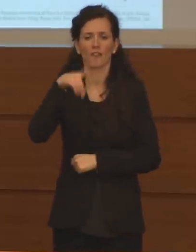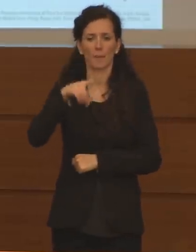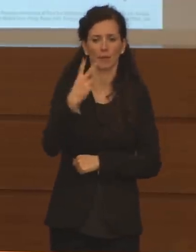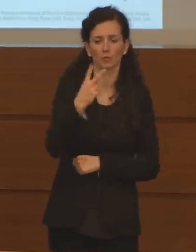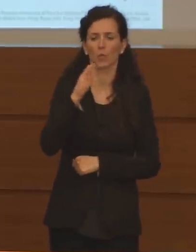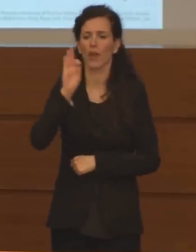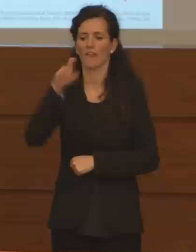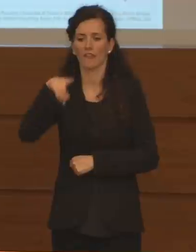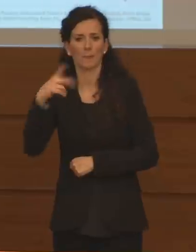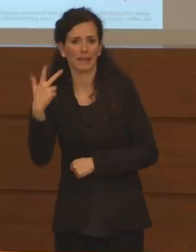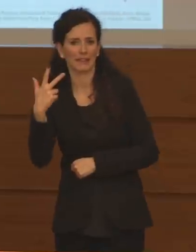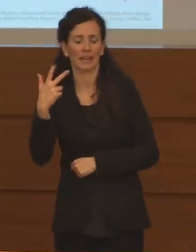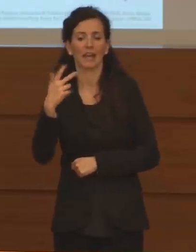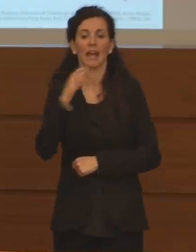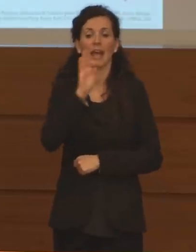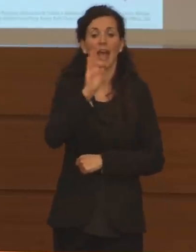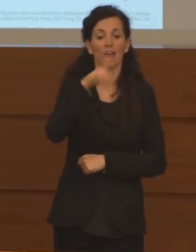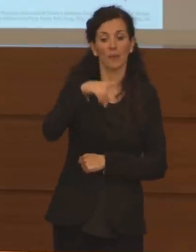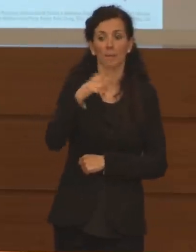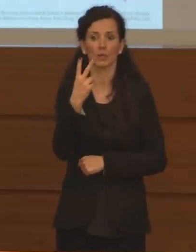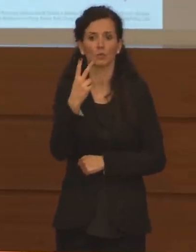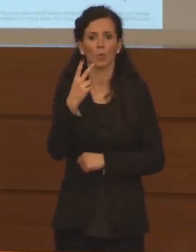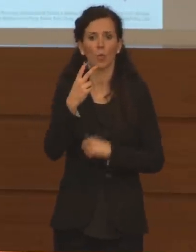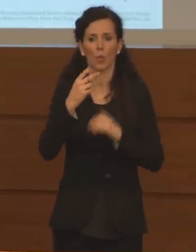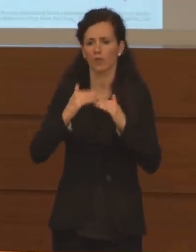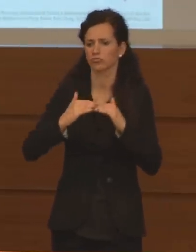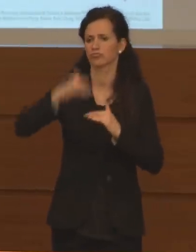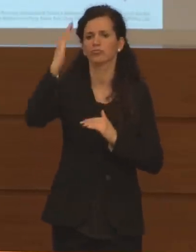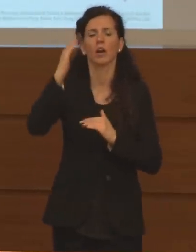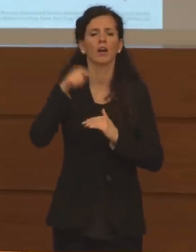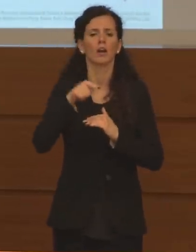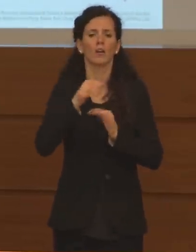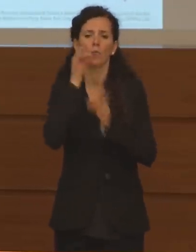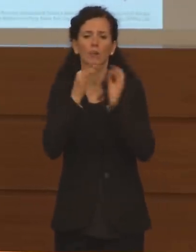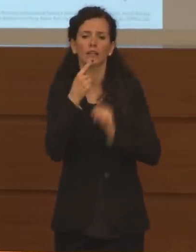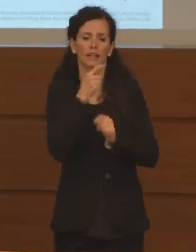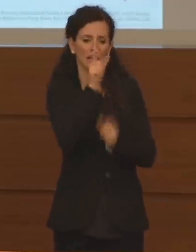in su si utilizzano da parte degli operatori sanitari, le mascherine